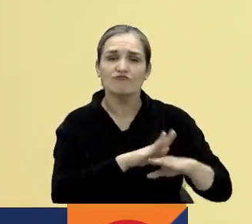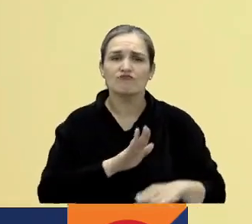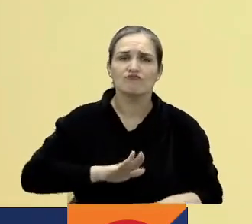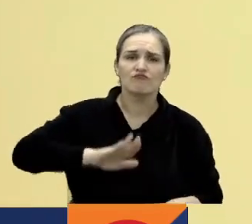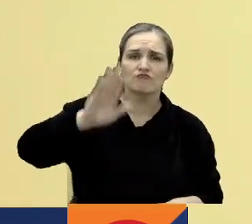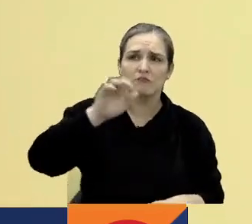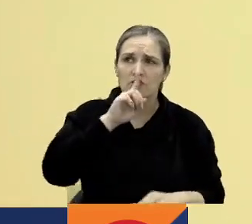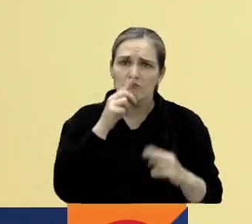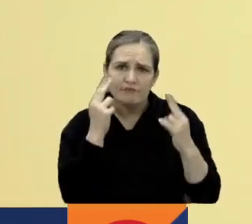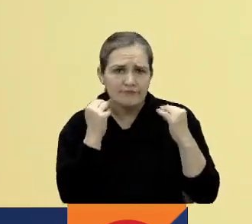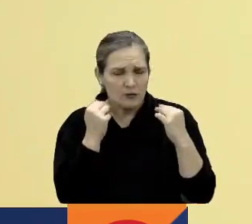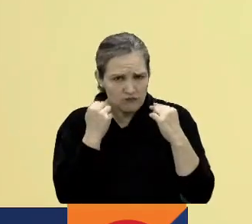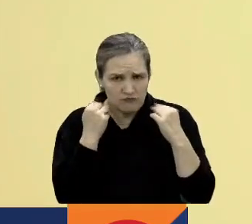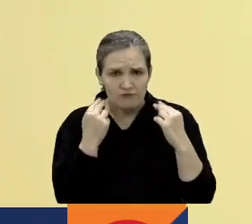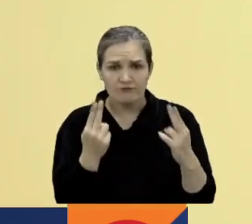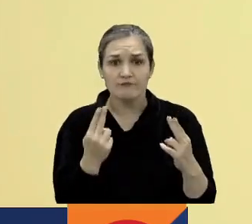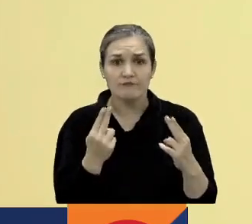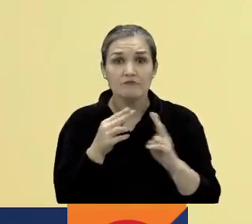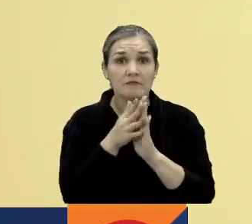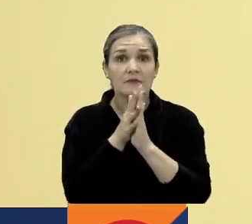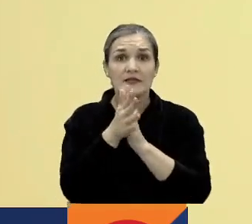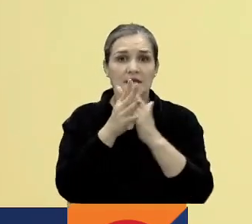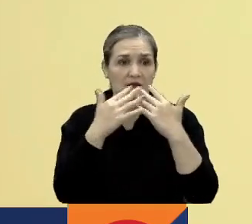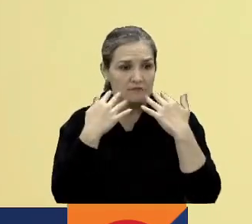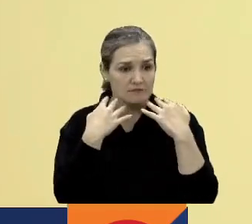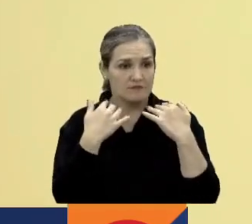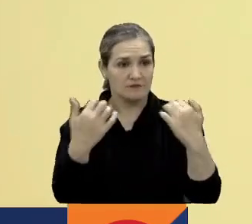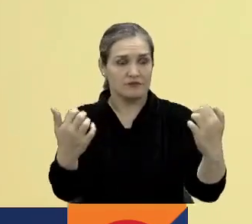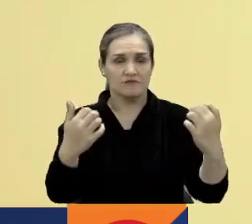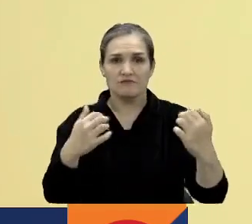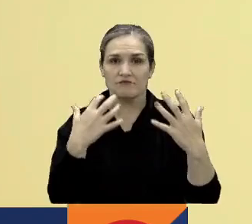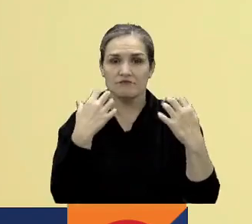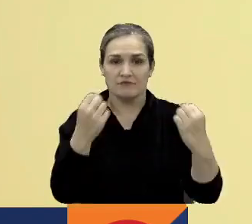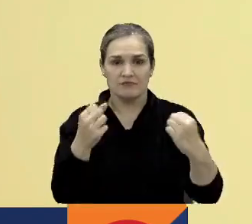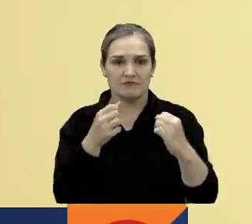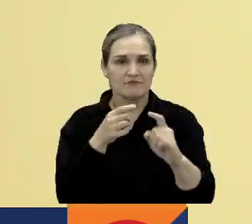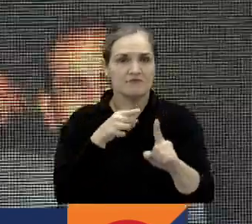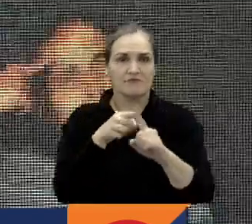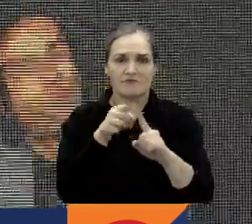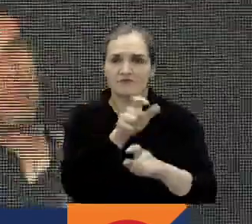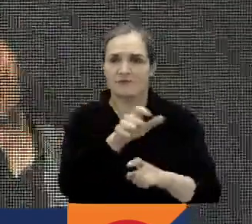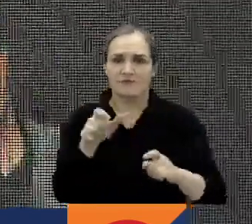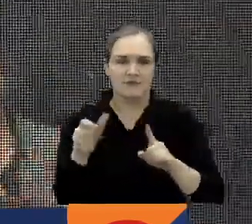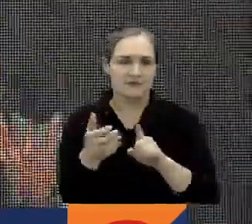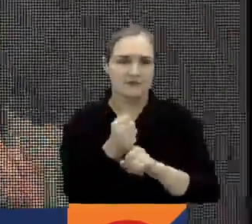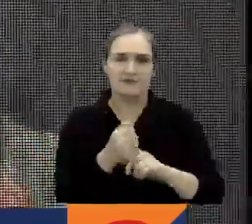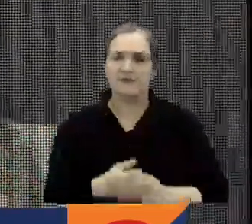SIRVE PARA DE INSPIRACIóN PARA MUCHOS.